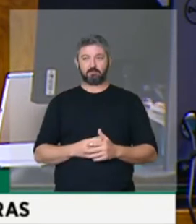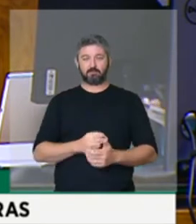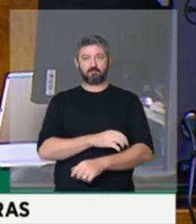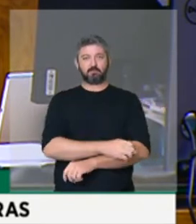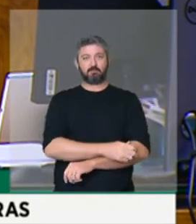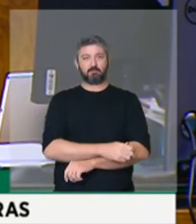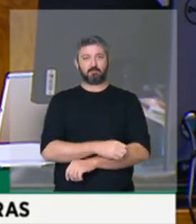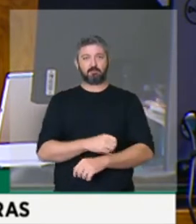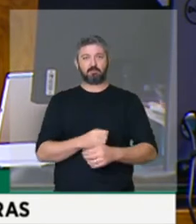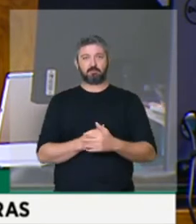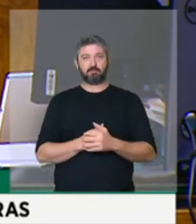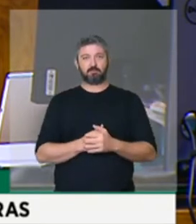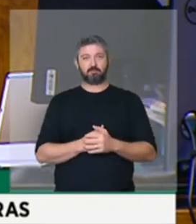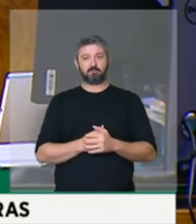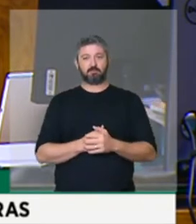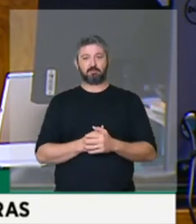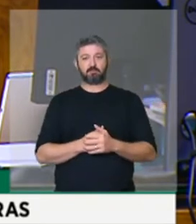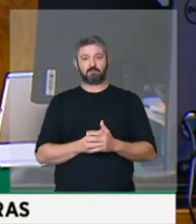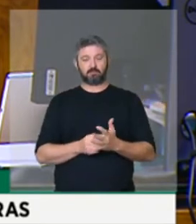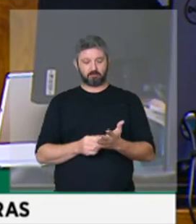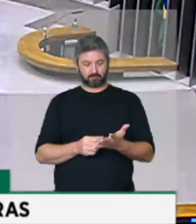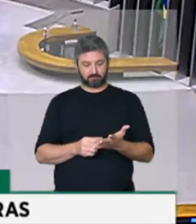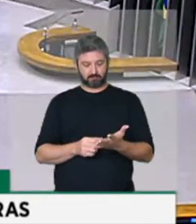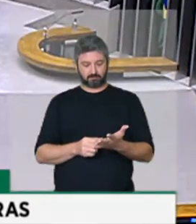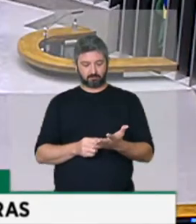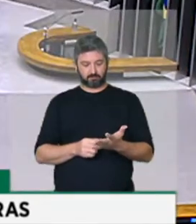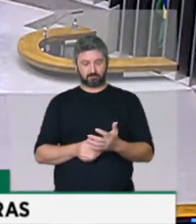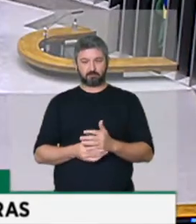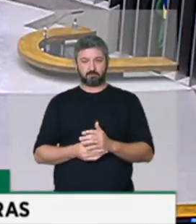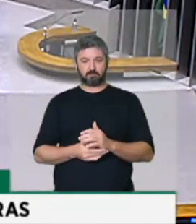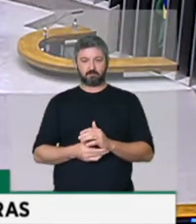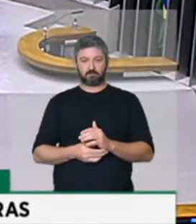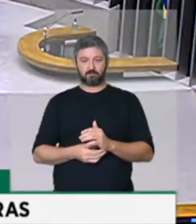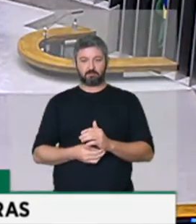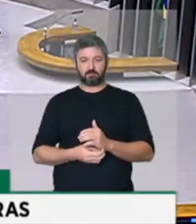COSTUMEIRAMENTE COSTUMA FAZER. GRATO, NOBRE PRESIDENTE. -- [PRESIDENTE]: COMO